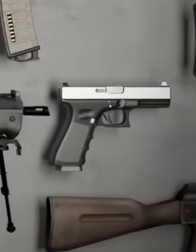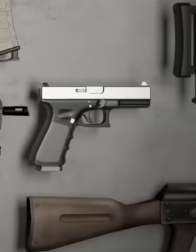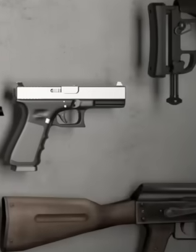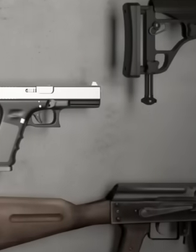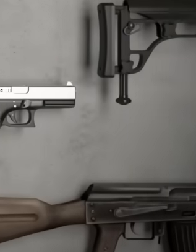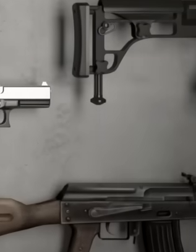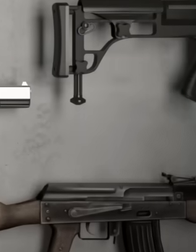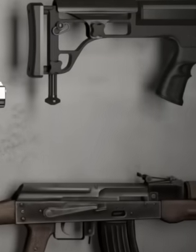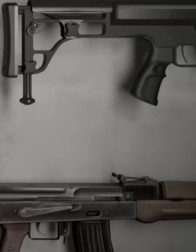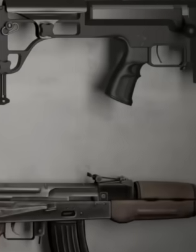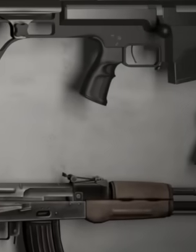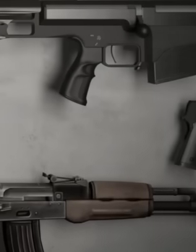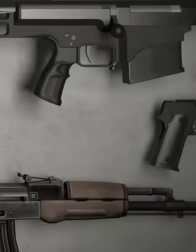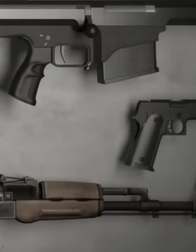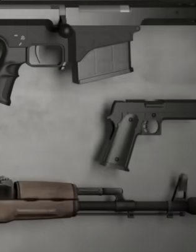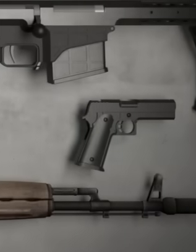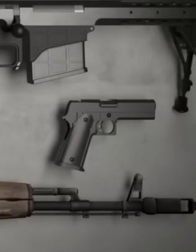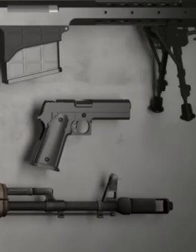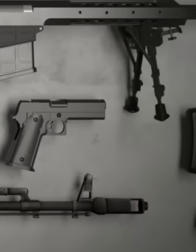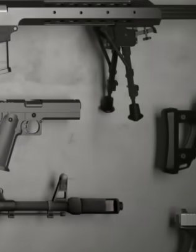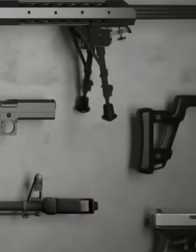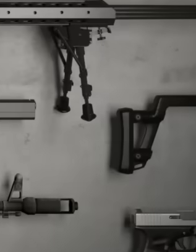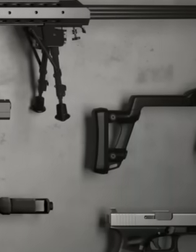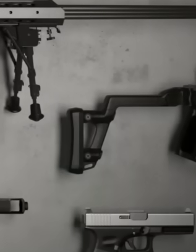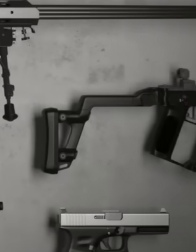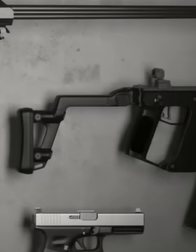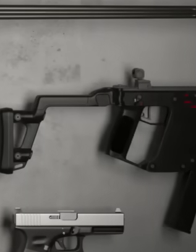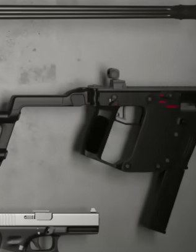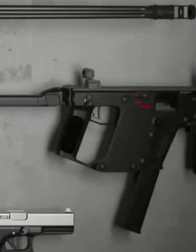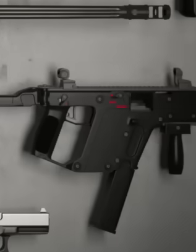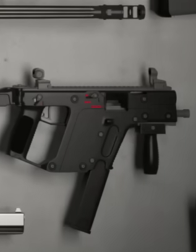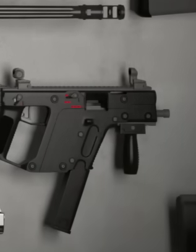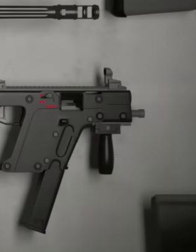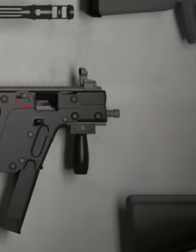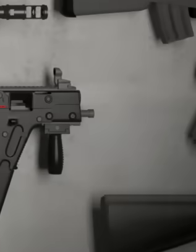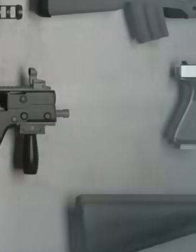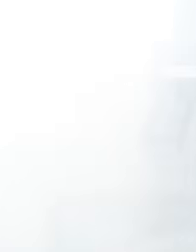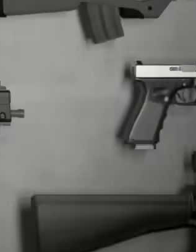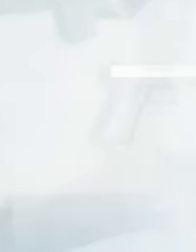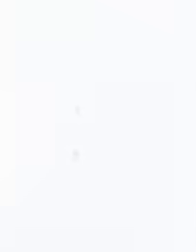del país en un proceso totalmente voluntario, anónimo y sin represalias, a cambio de recursos